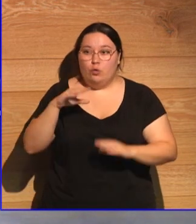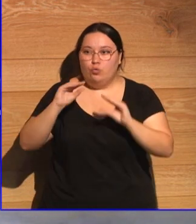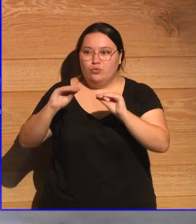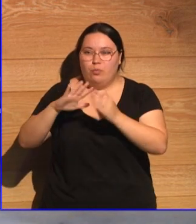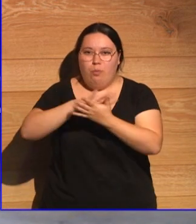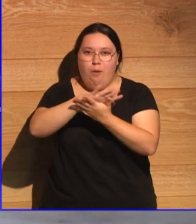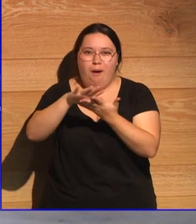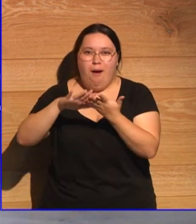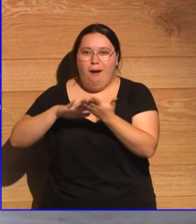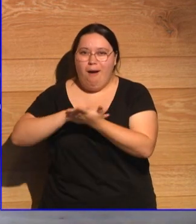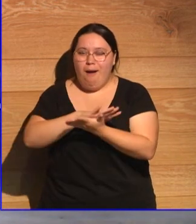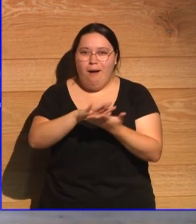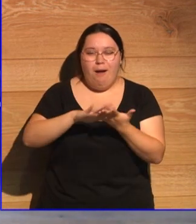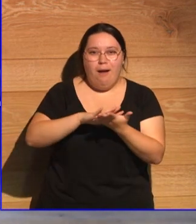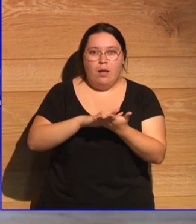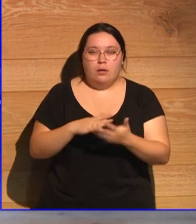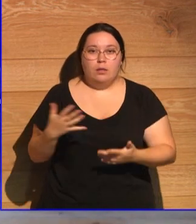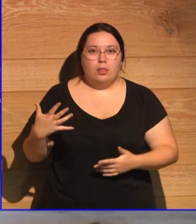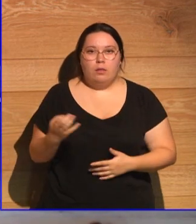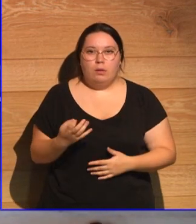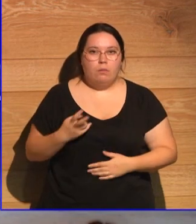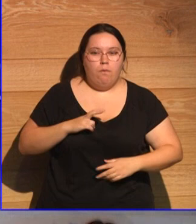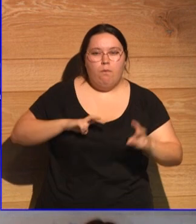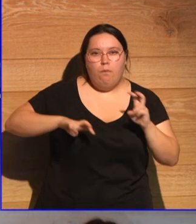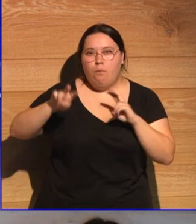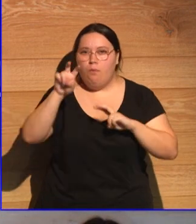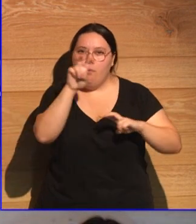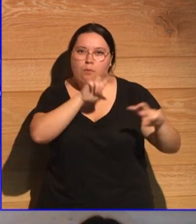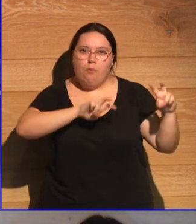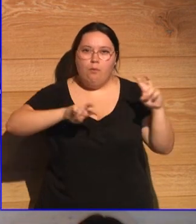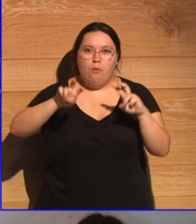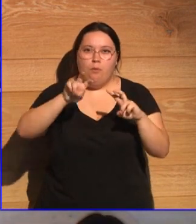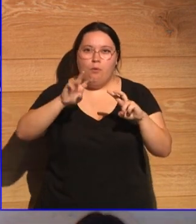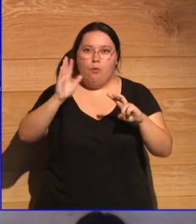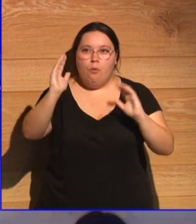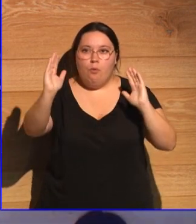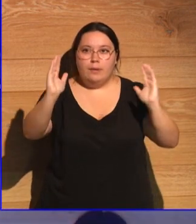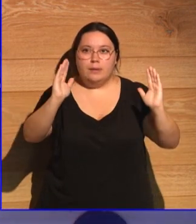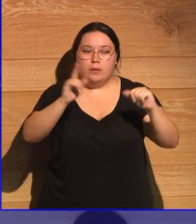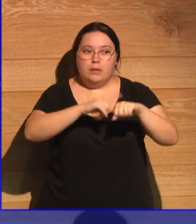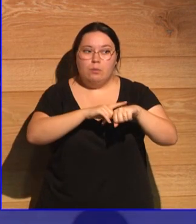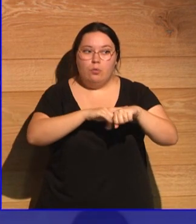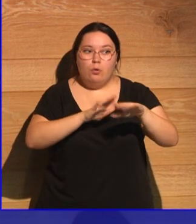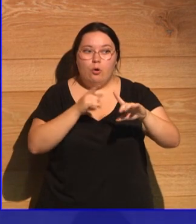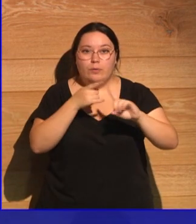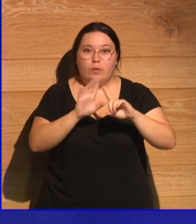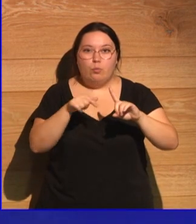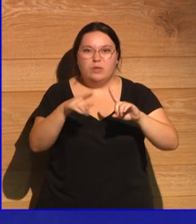arruinado y que tiene que ir buscando un tiempo después llamar futuro